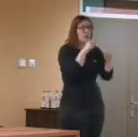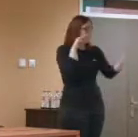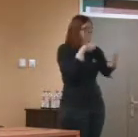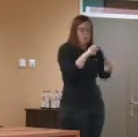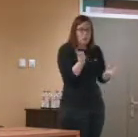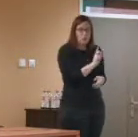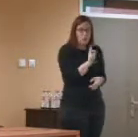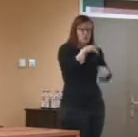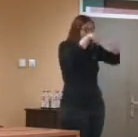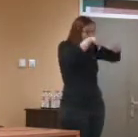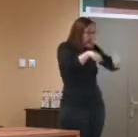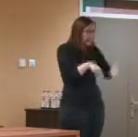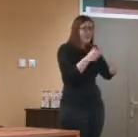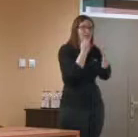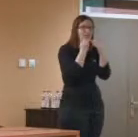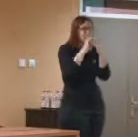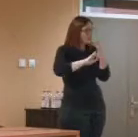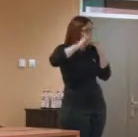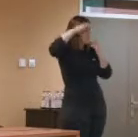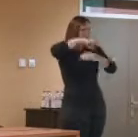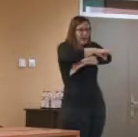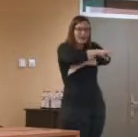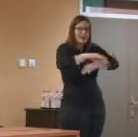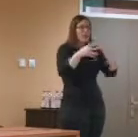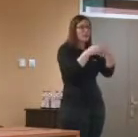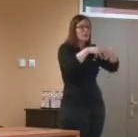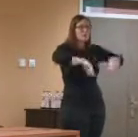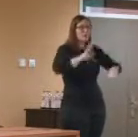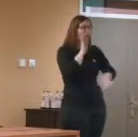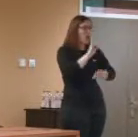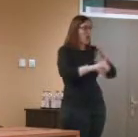administrativa a través de decisiones como las Cajas de Ahorros o